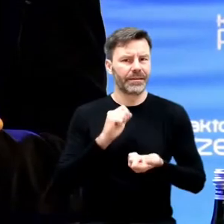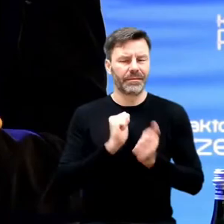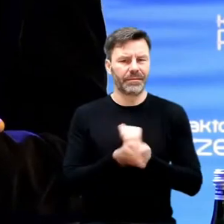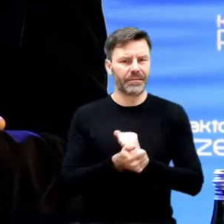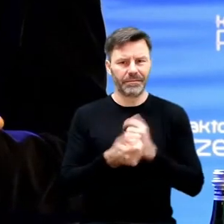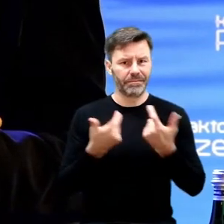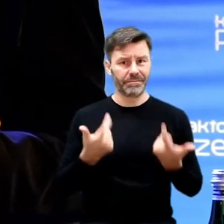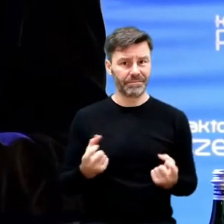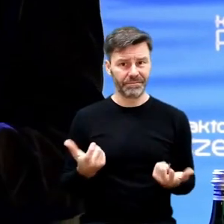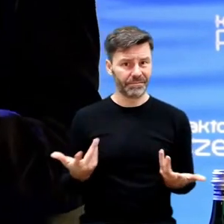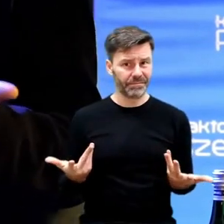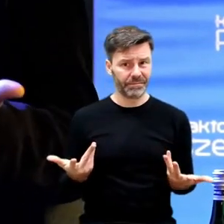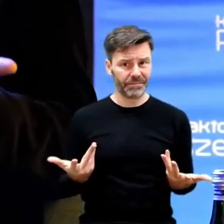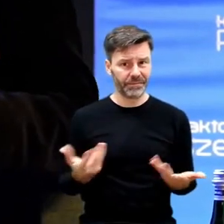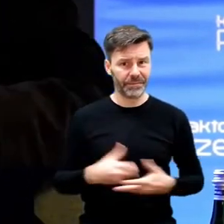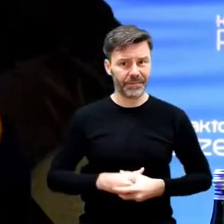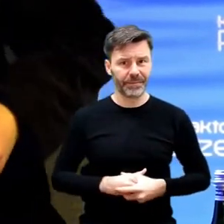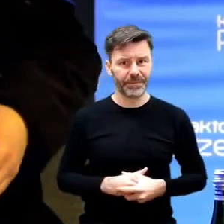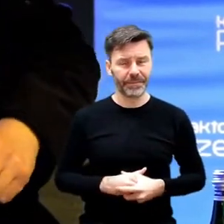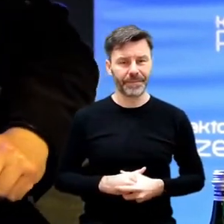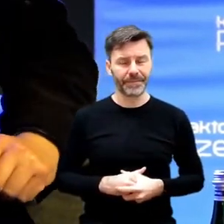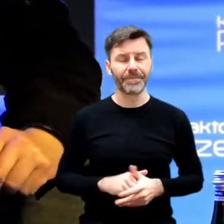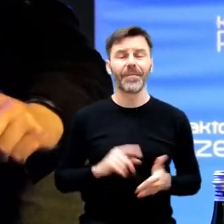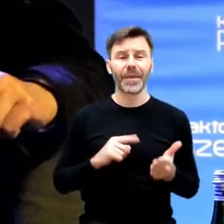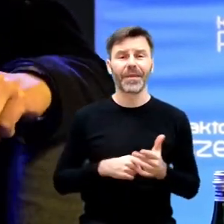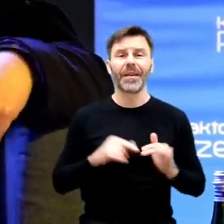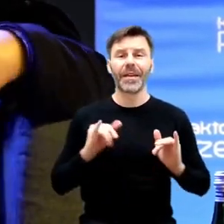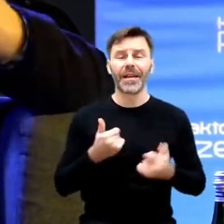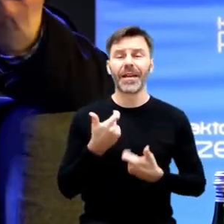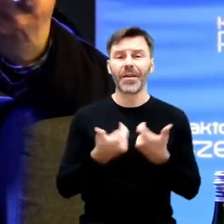No i właśnie jak kształtować ten reżim? W mieście małym, średnim?